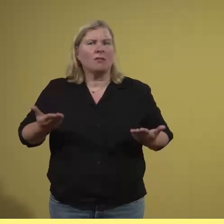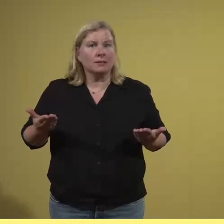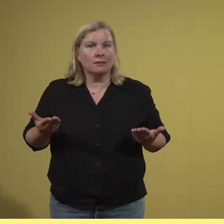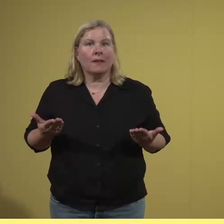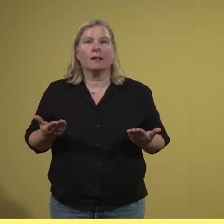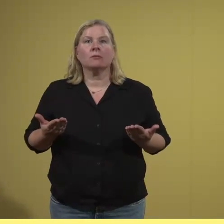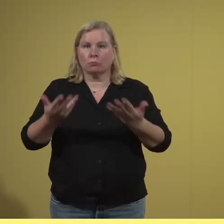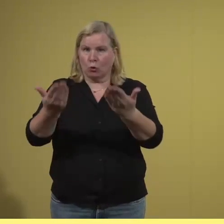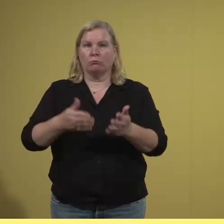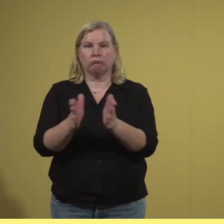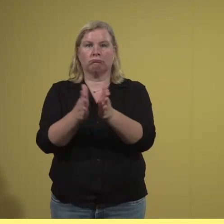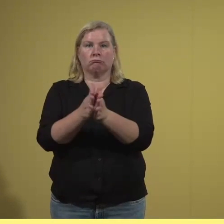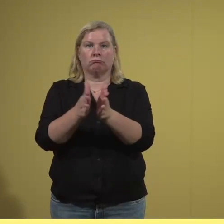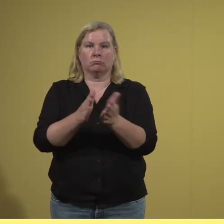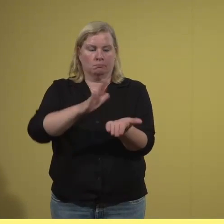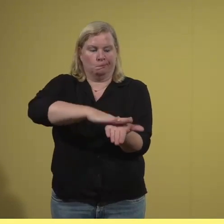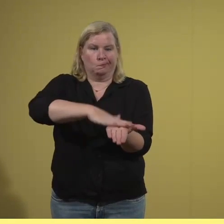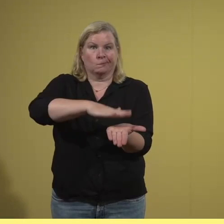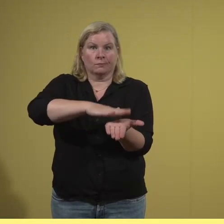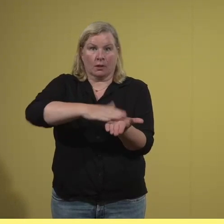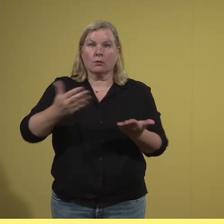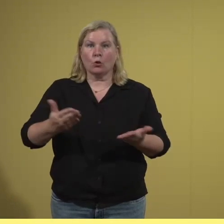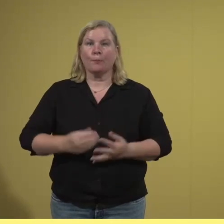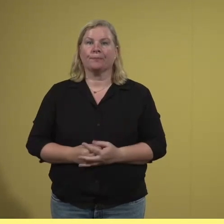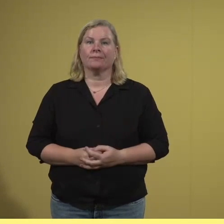Dann mache ich was damit? Klatschen. Okay.